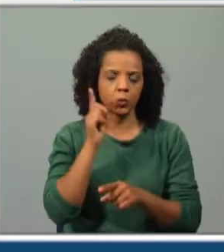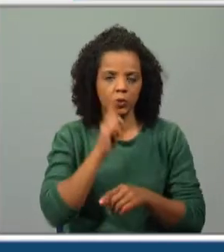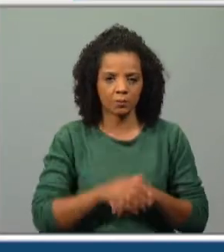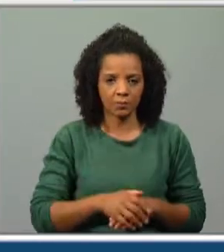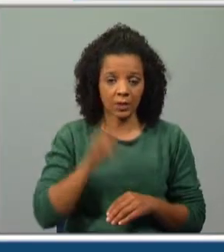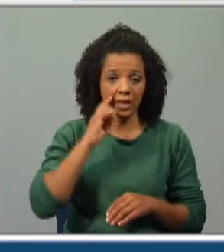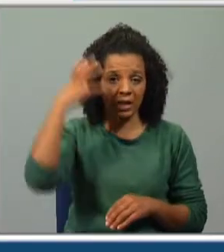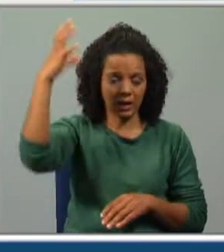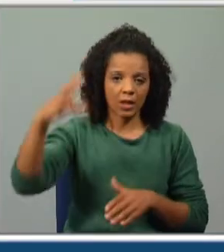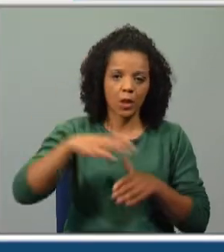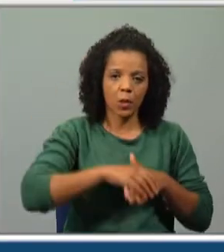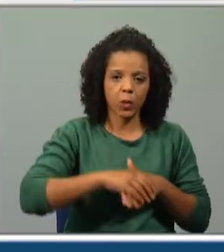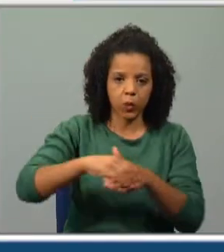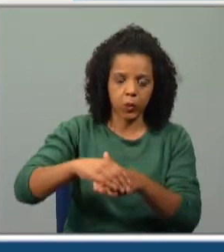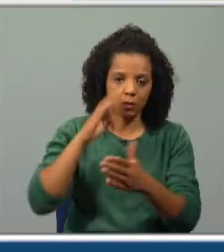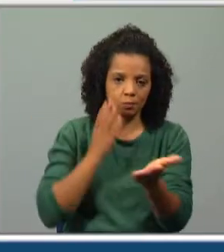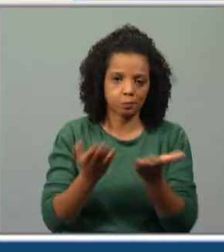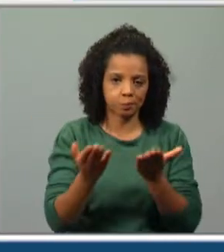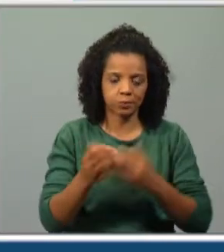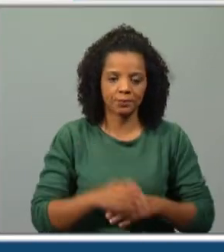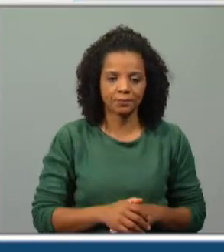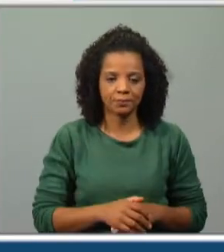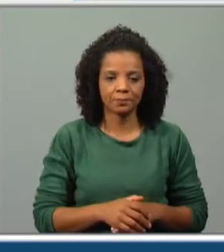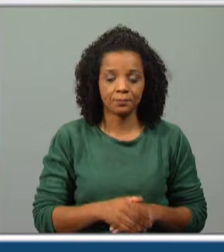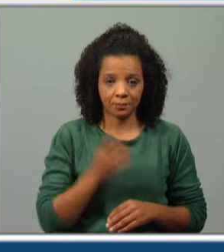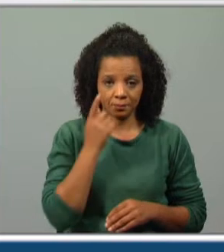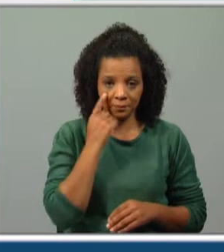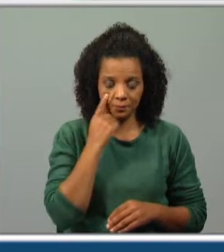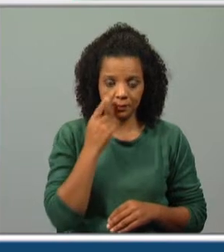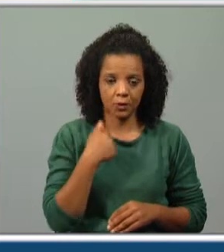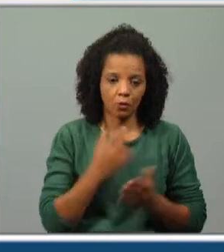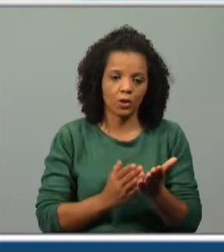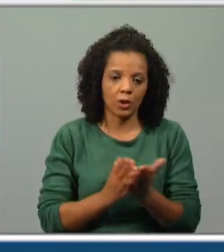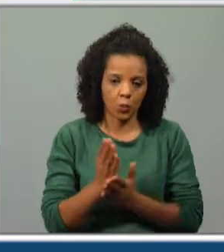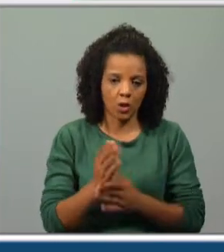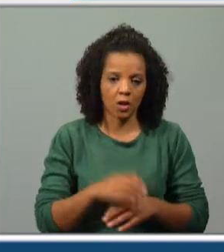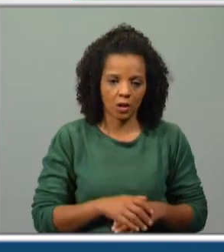da serva repara a águia continua e eu vou continuar isto é uma deformação do 僕人修理老鷹繼續，我我會繼續這是一個變形的